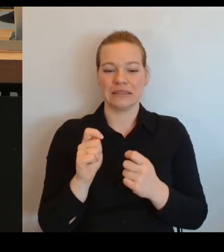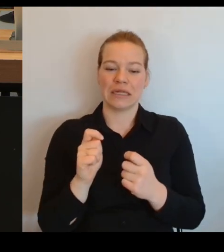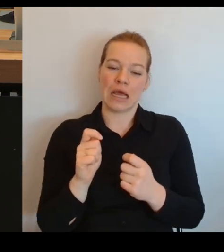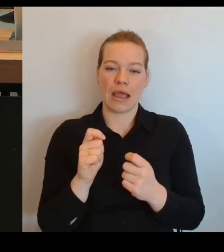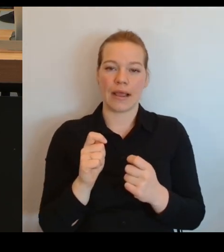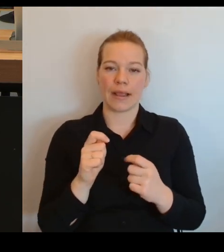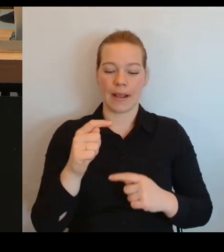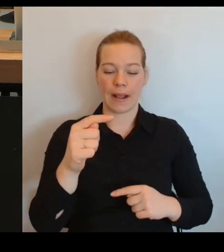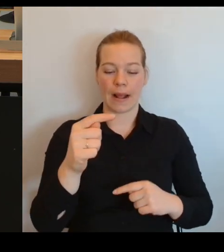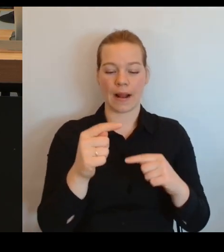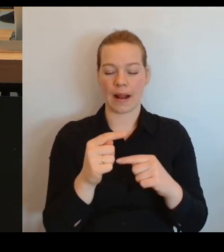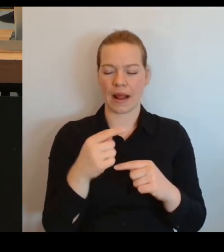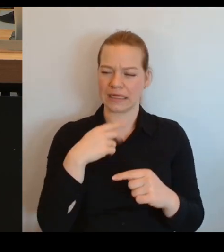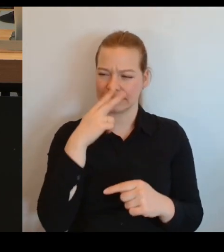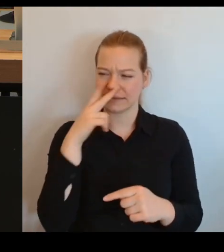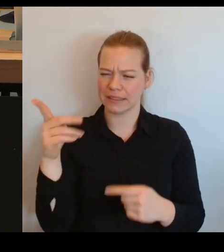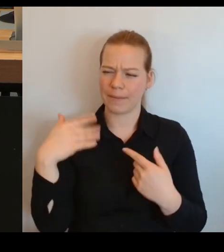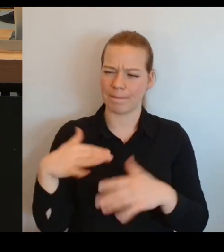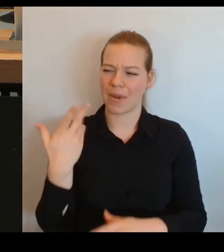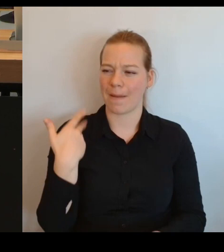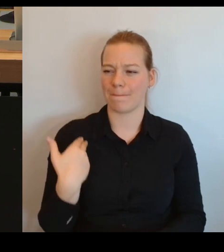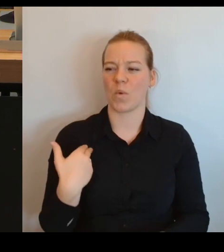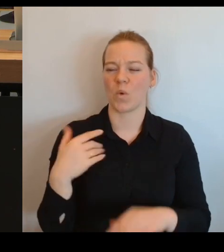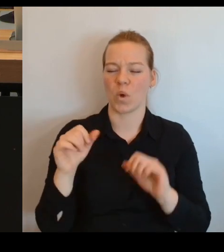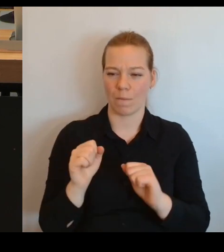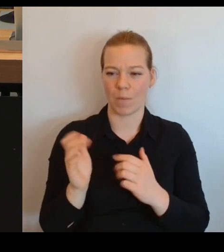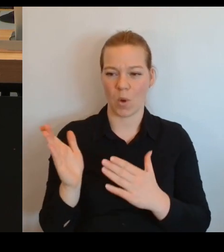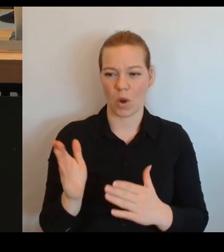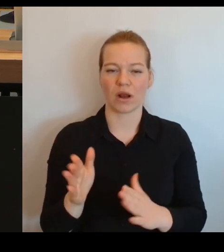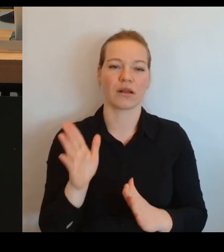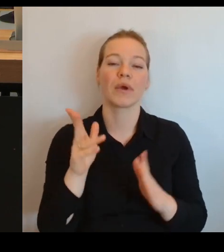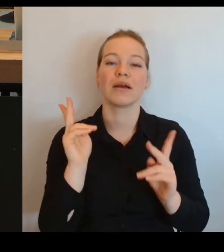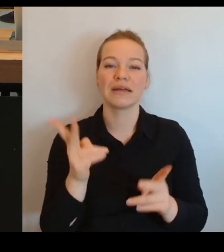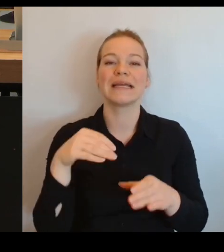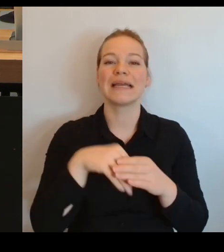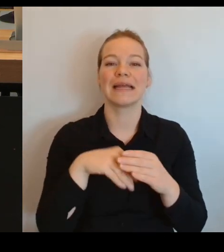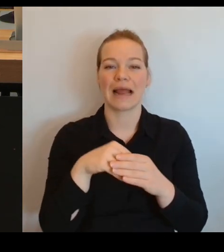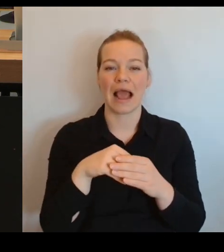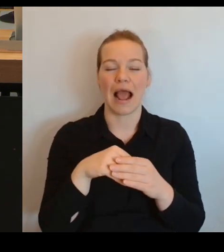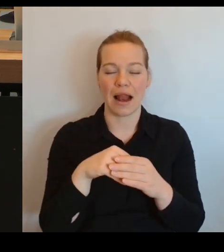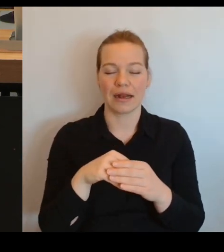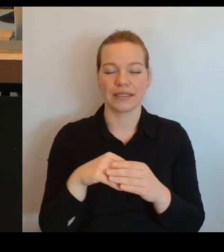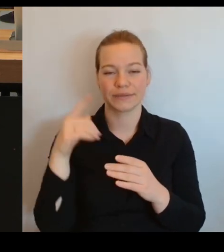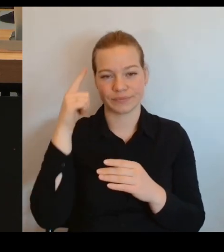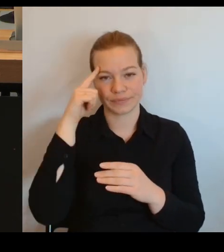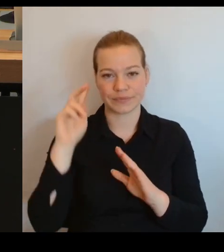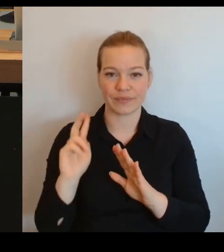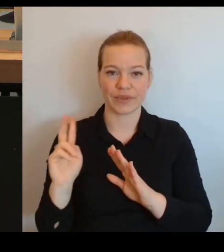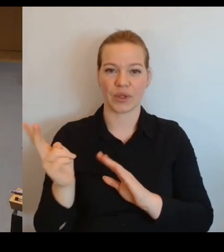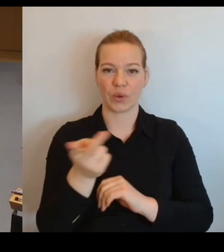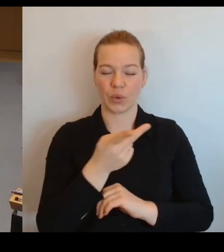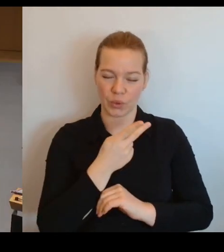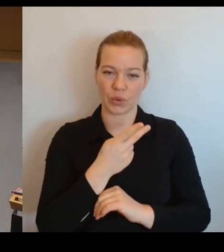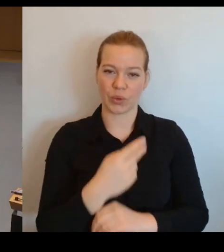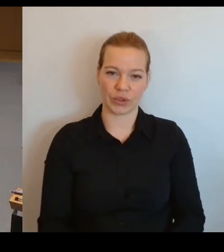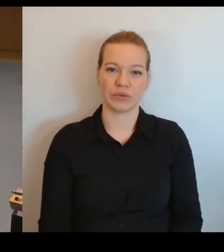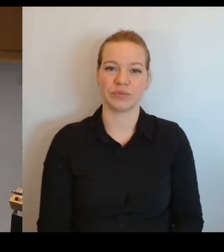ja im Hause alle ausnahmslos einig. Spannend wird es ebenfalls dann noch in der späteren